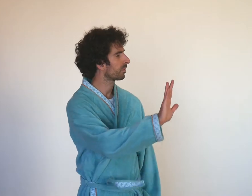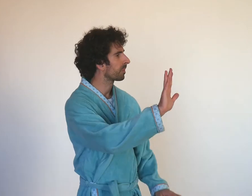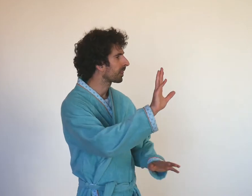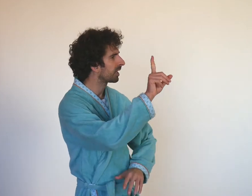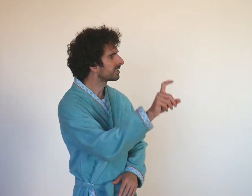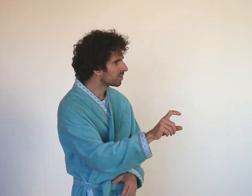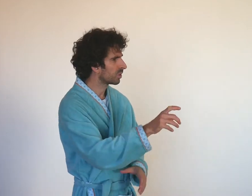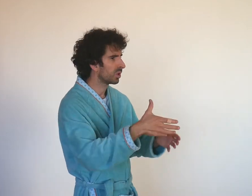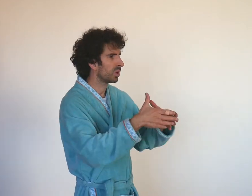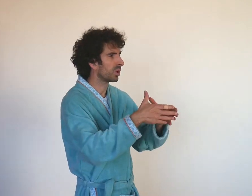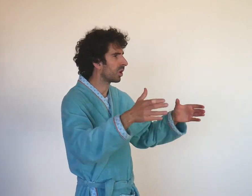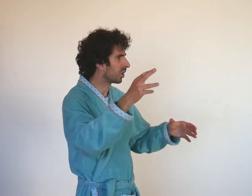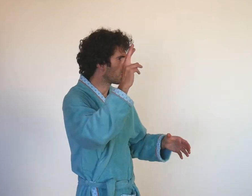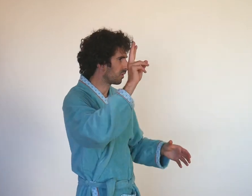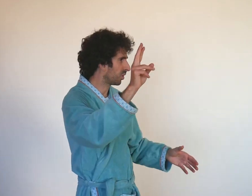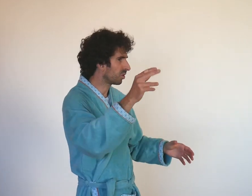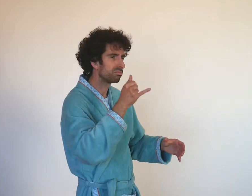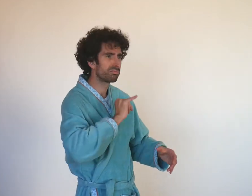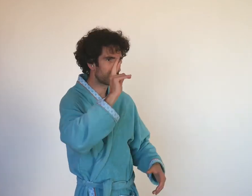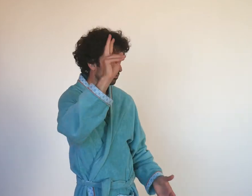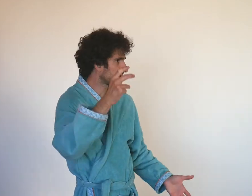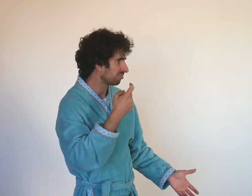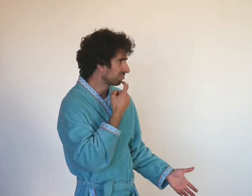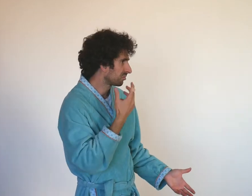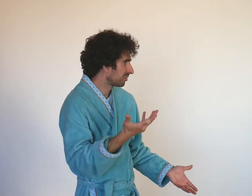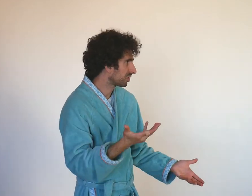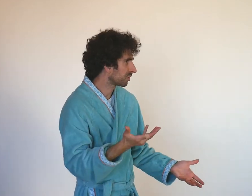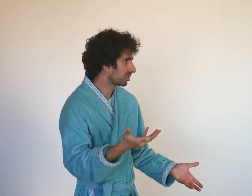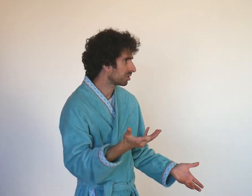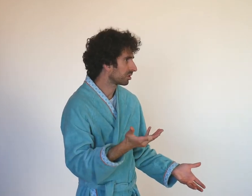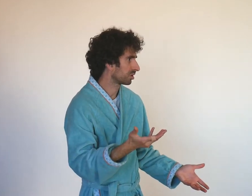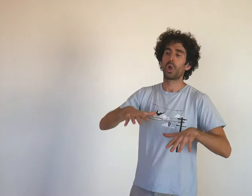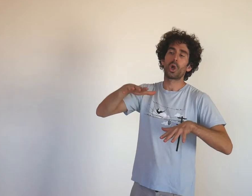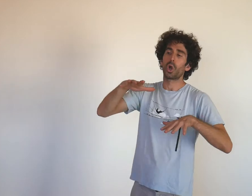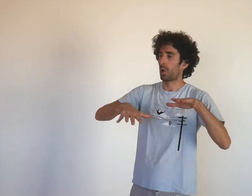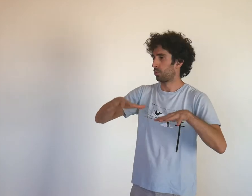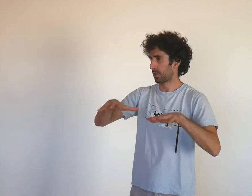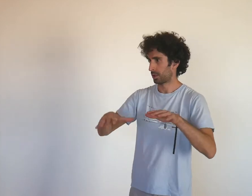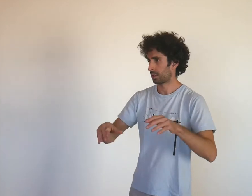Attends. Grands rêveurs et petits rêveurs, ça veut dire quoi ? En moyenne,